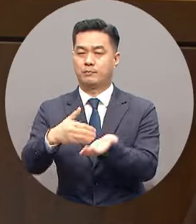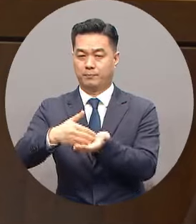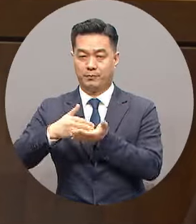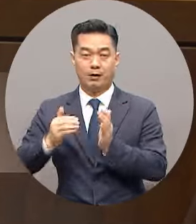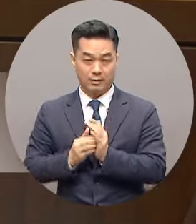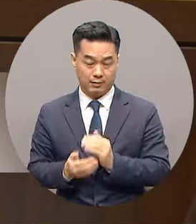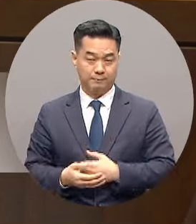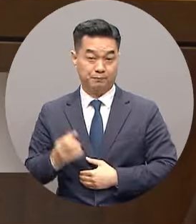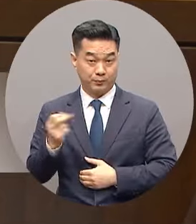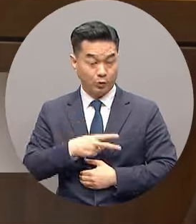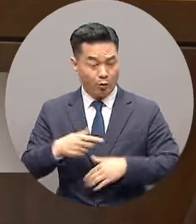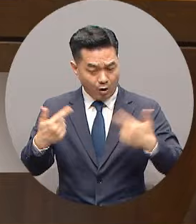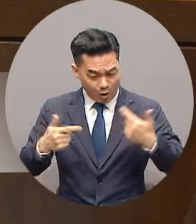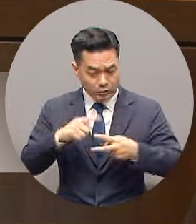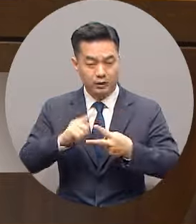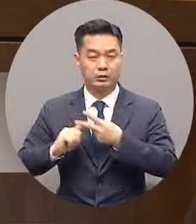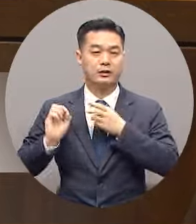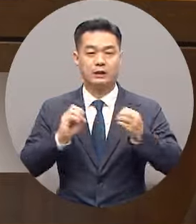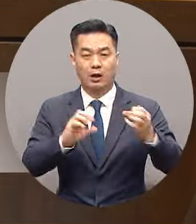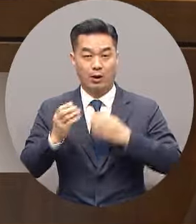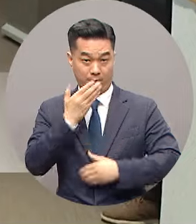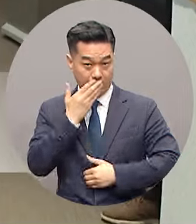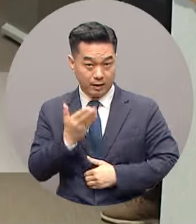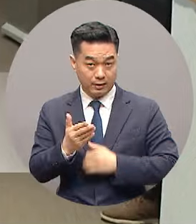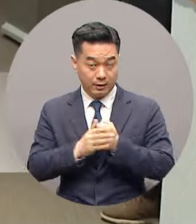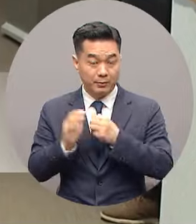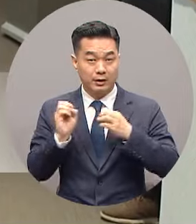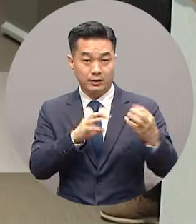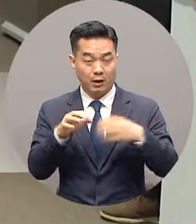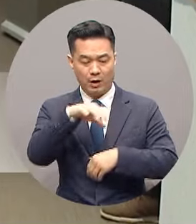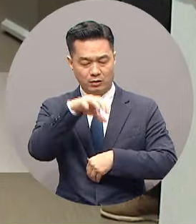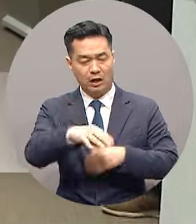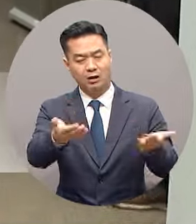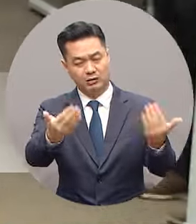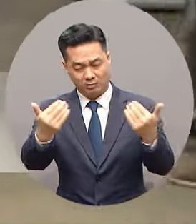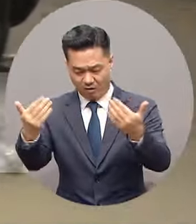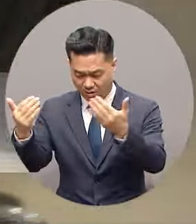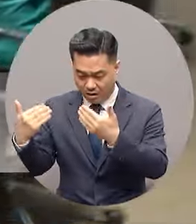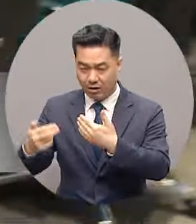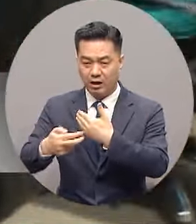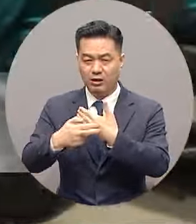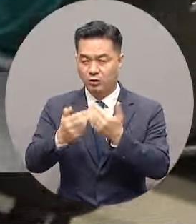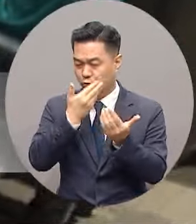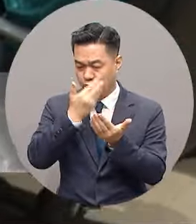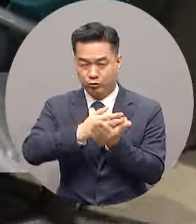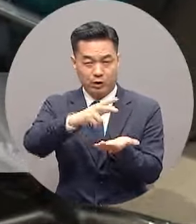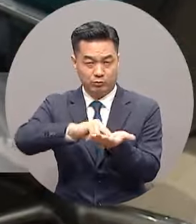밝혔습니다. 이에 정부는 의료계와 언제나 대화할준비가 되어 있다며 대화의 장으로 나와